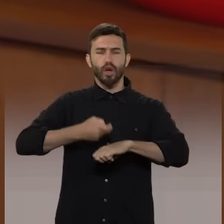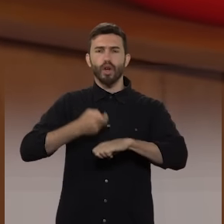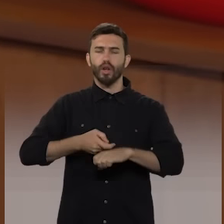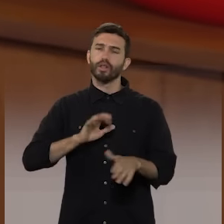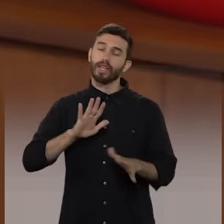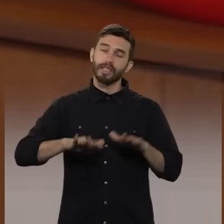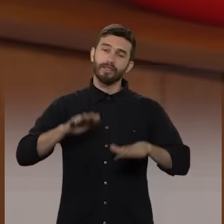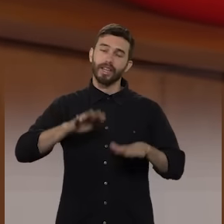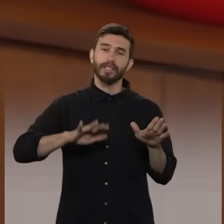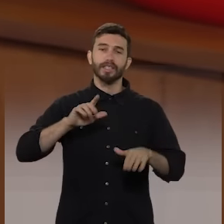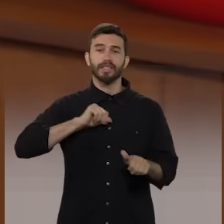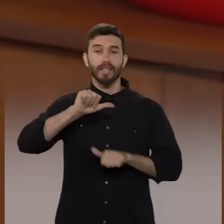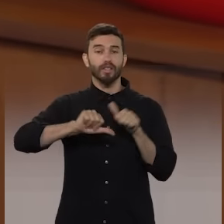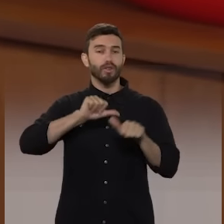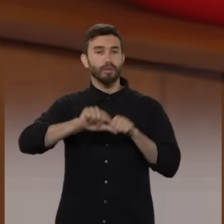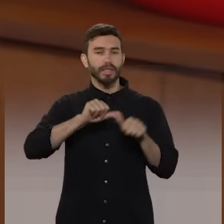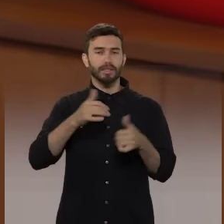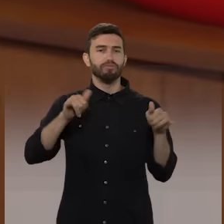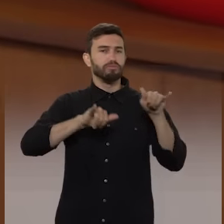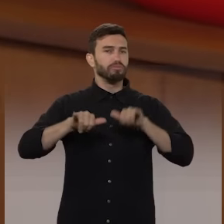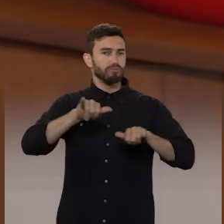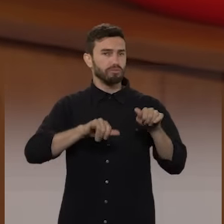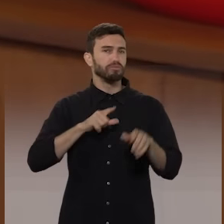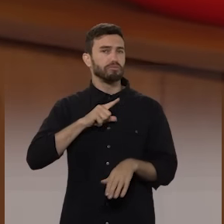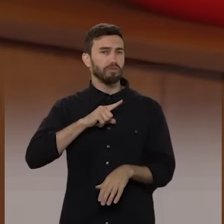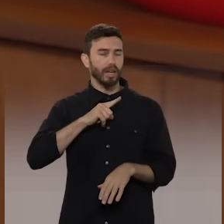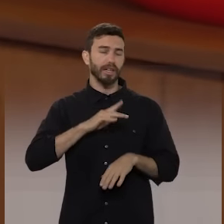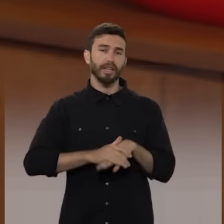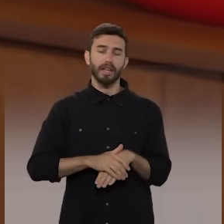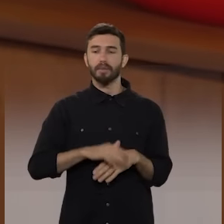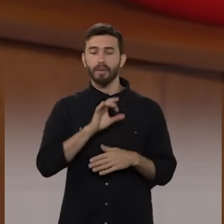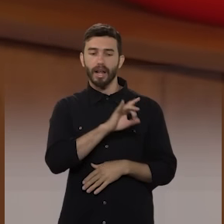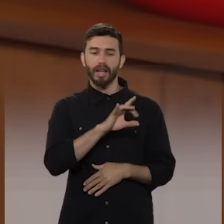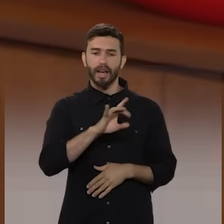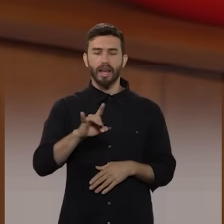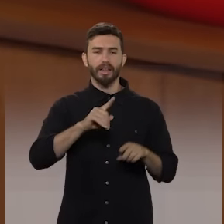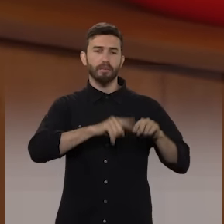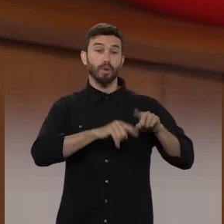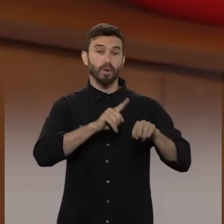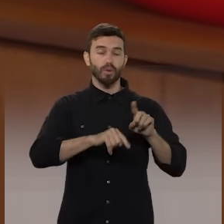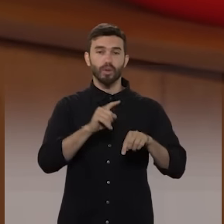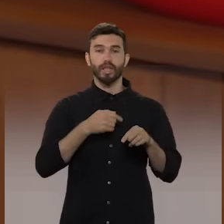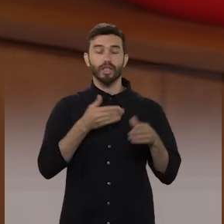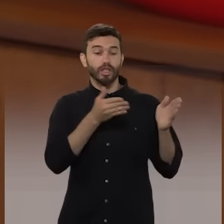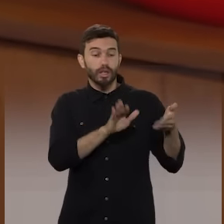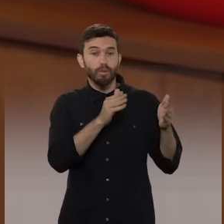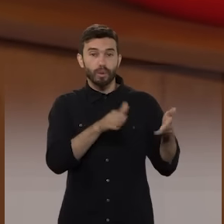dependendo da liga e da aplicação para cada produto, nós produzíamos apenas esses vergalhões.